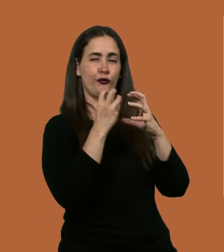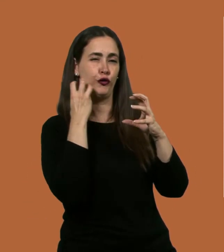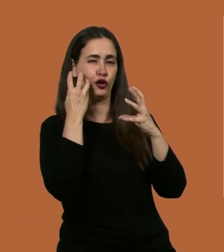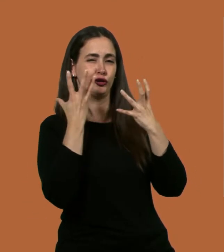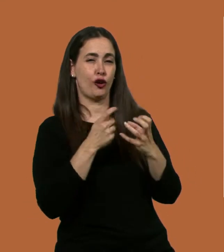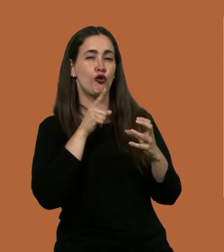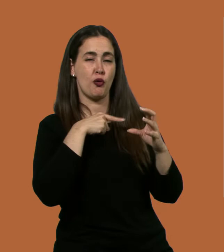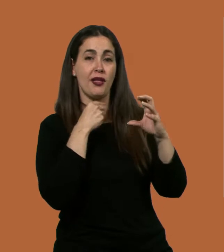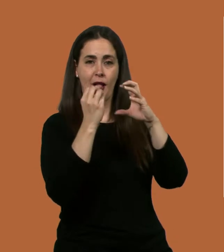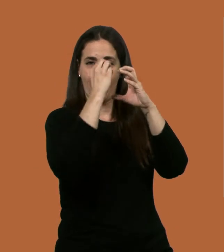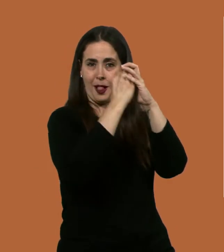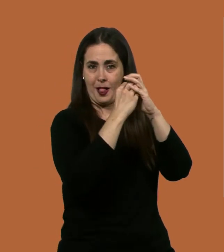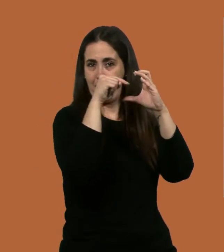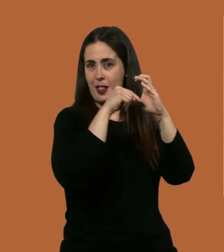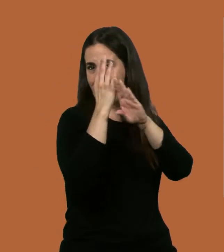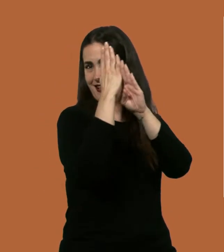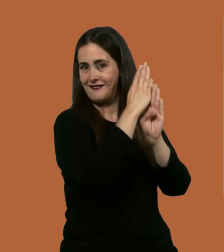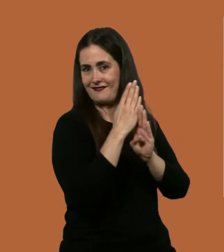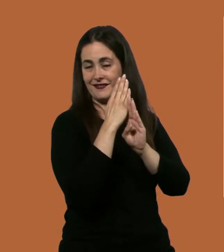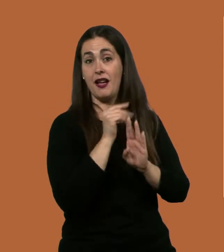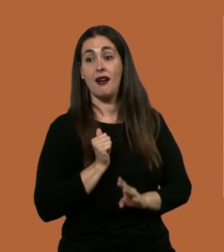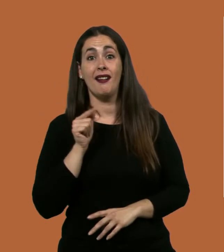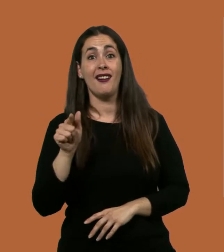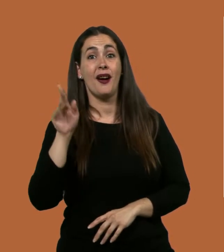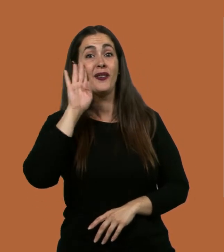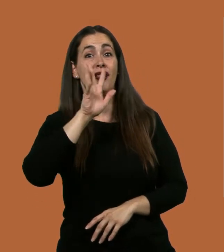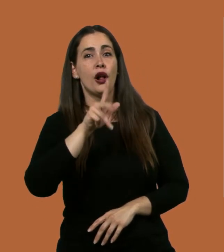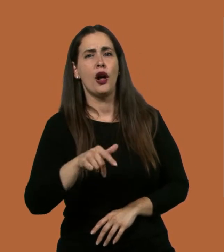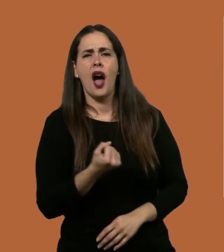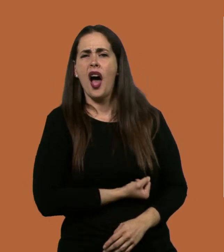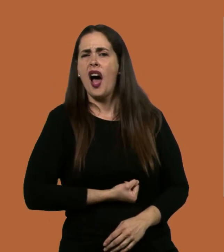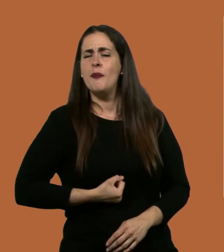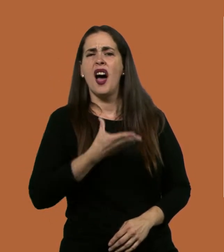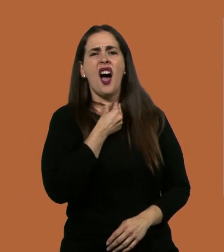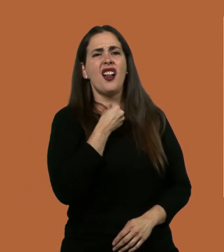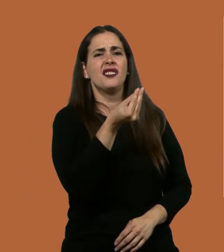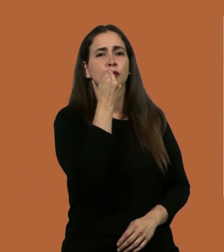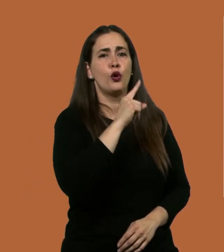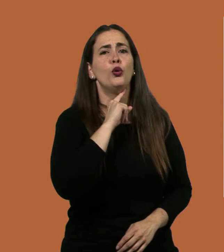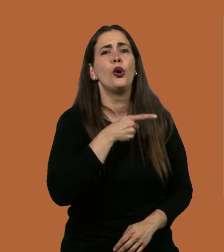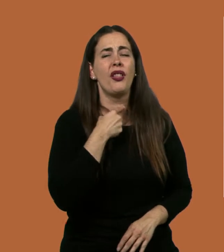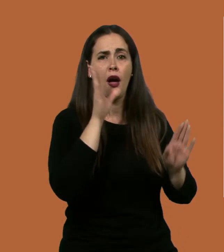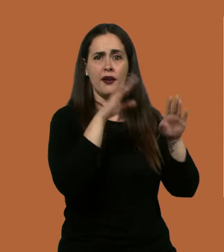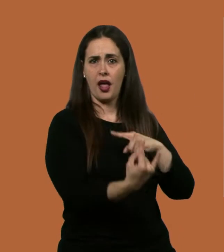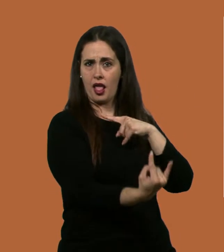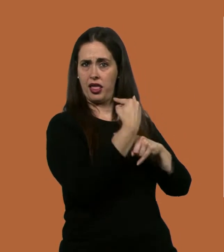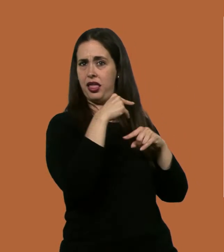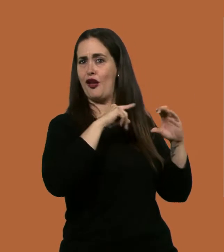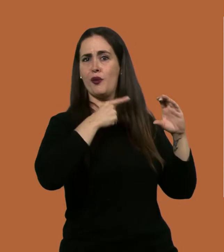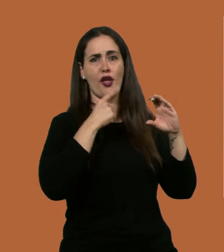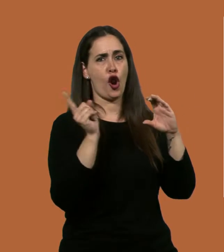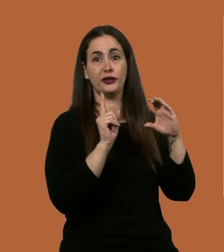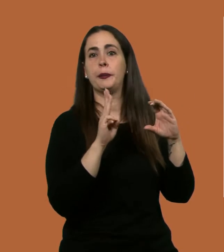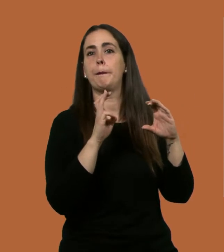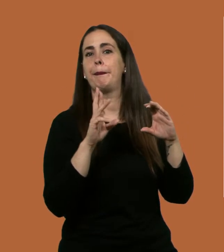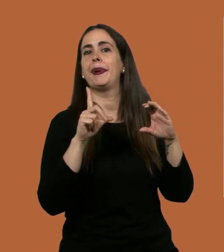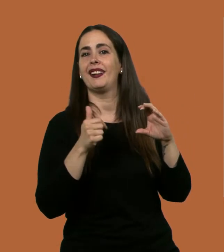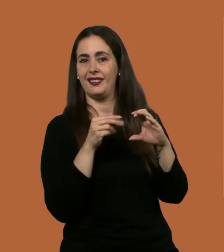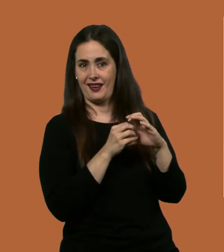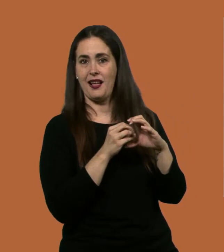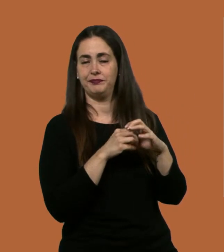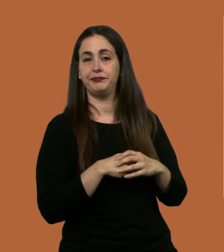Els bandolers v an voler menjar-se-les i van descobrir l’engany.